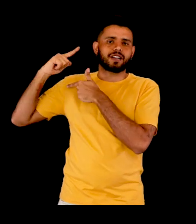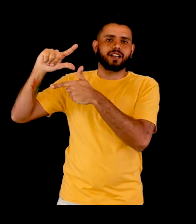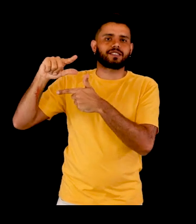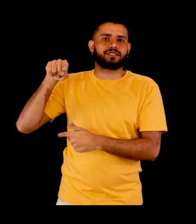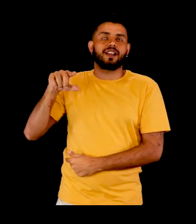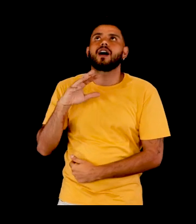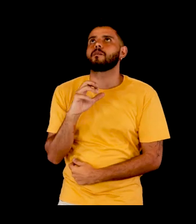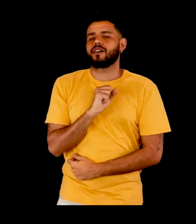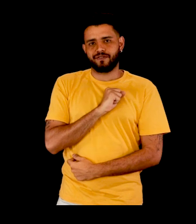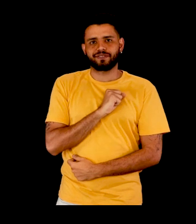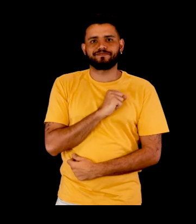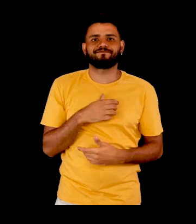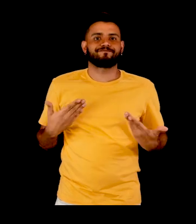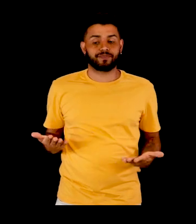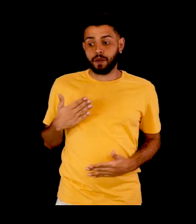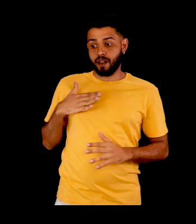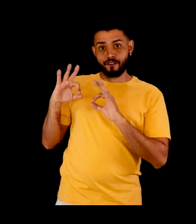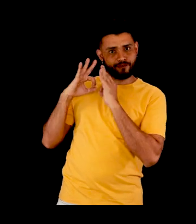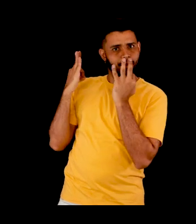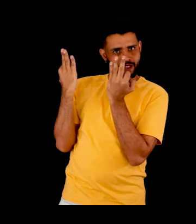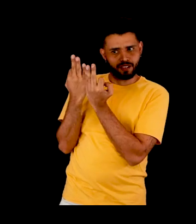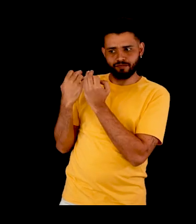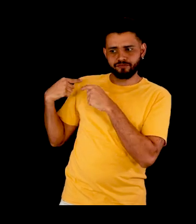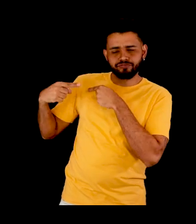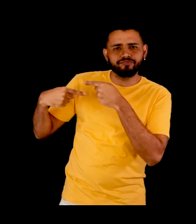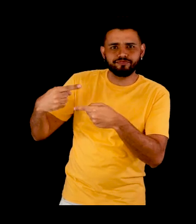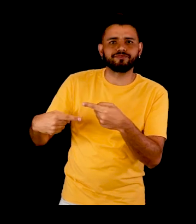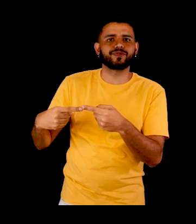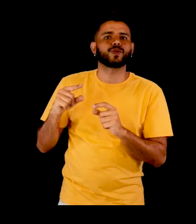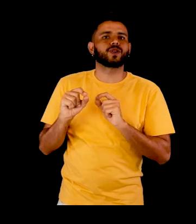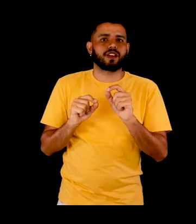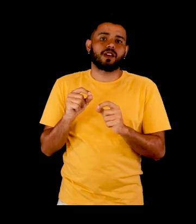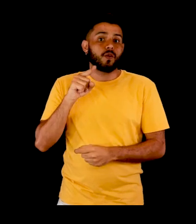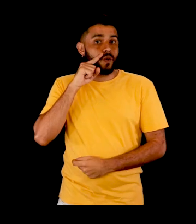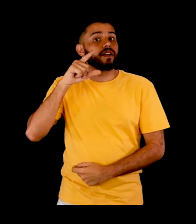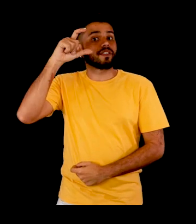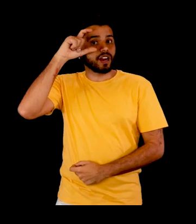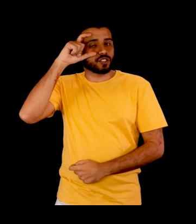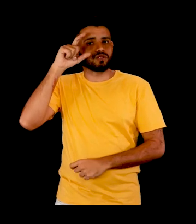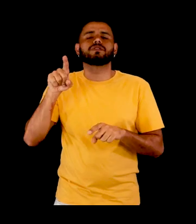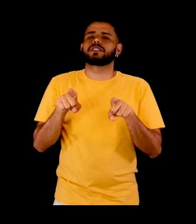em que, além dele, os outros membros da família, minha avó, filha única, minha mãe,